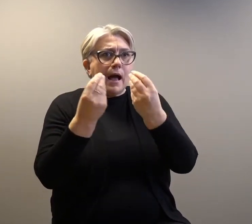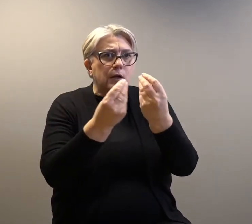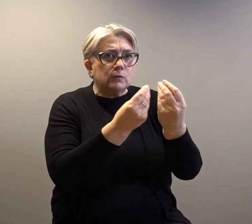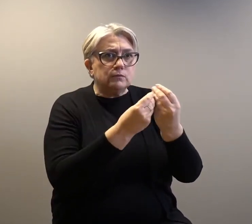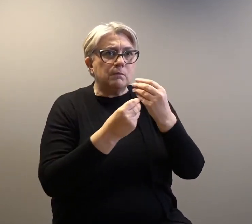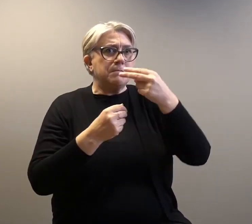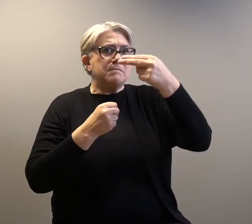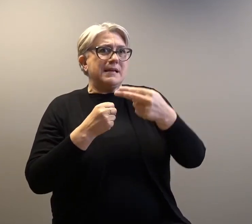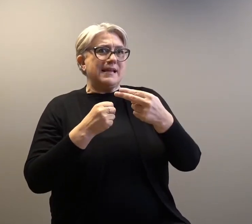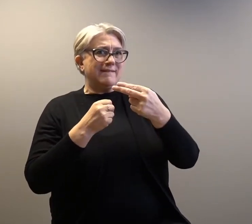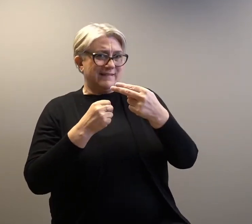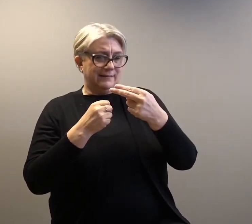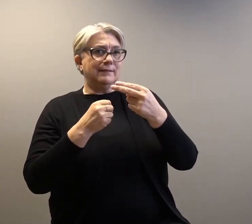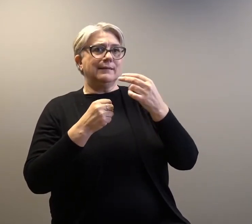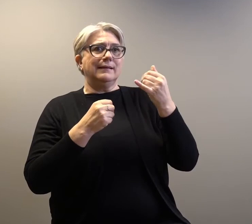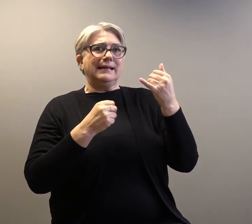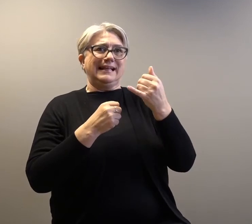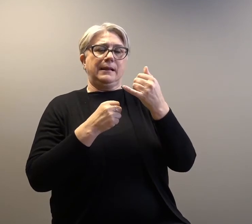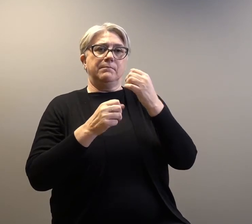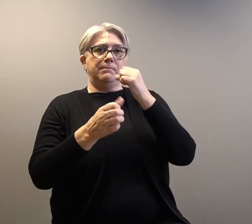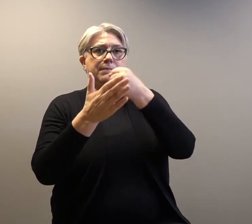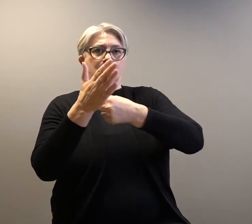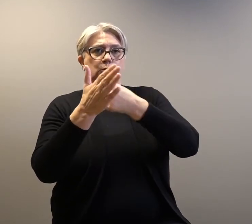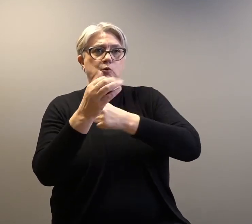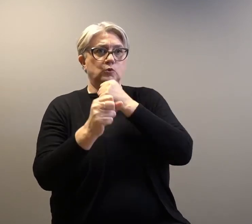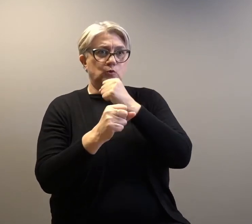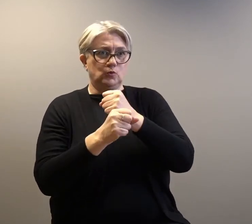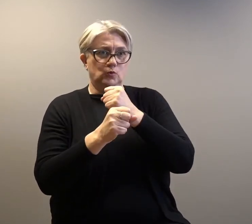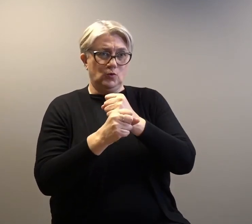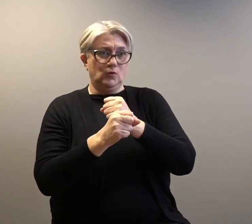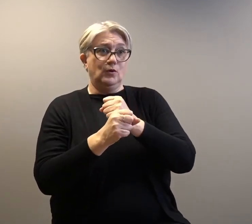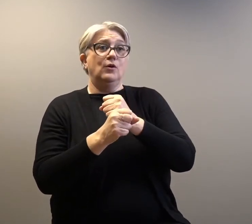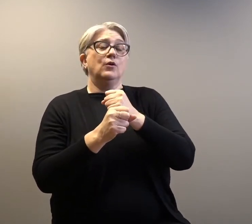sem voru mikilvægir í baráttusögunni,